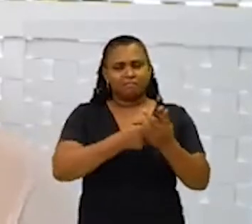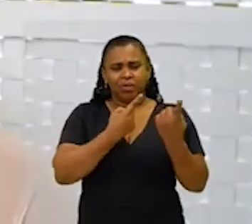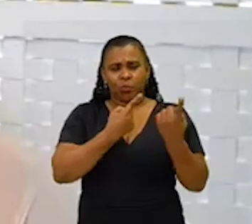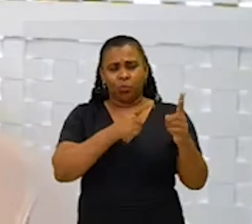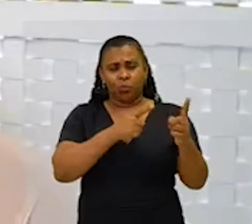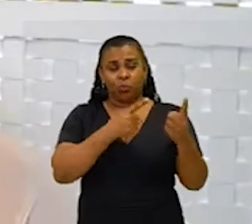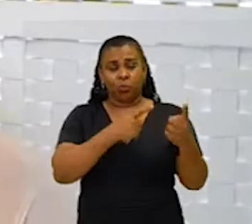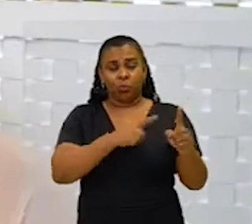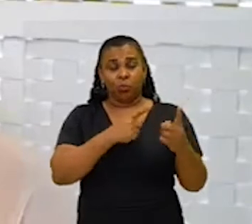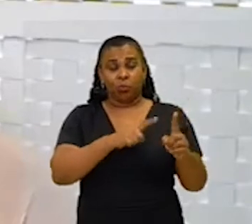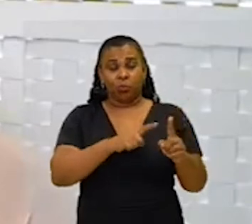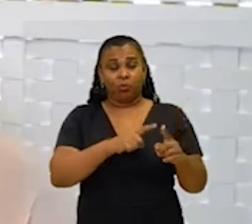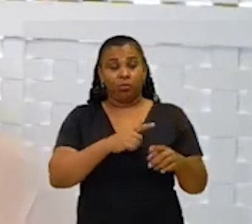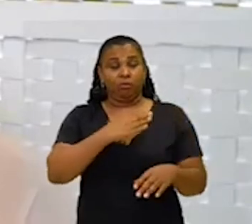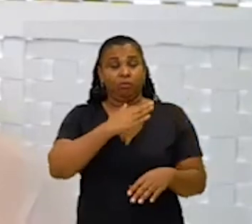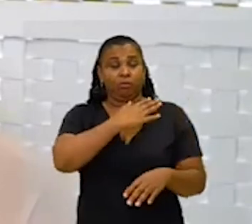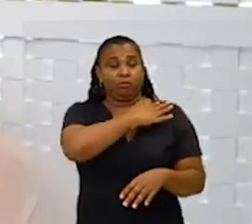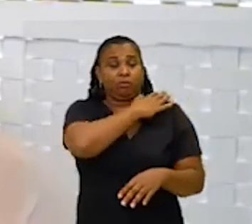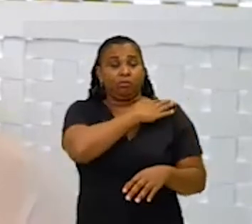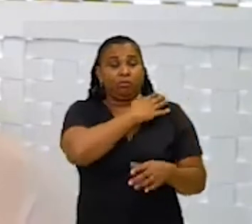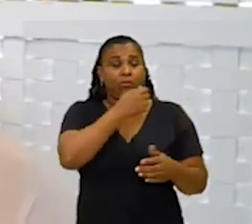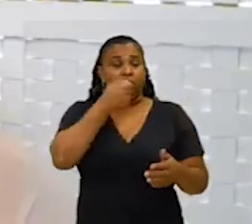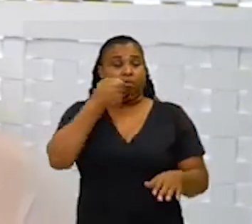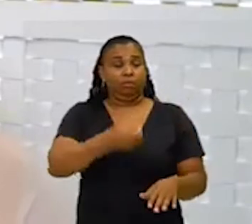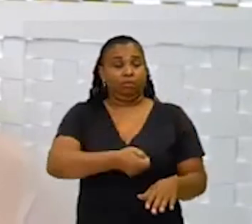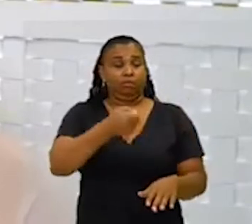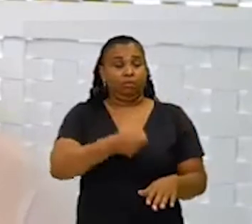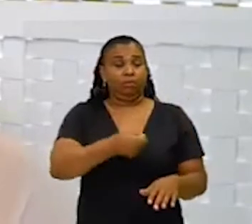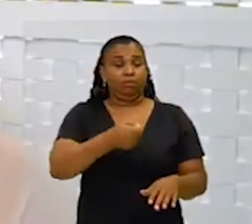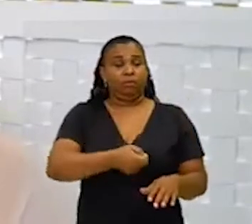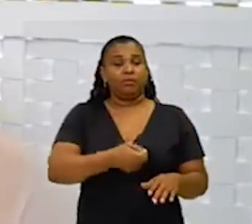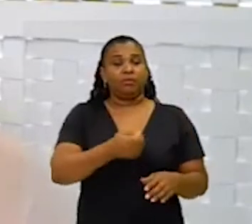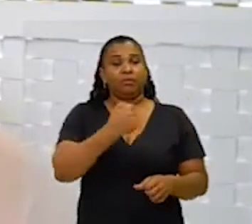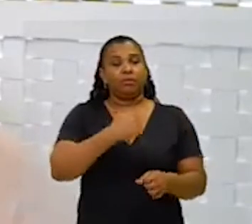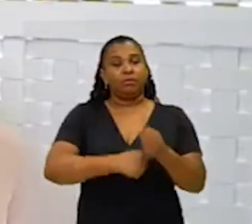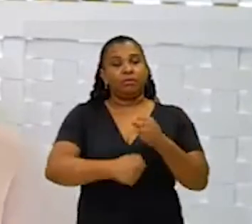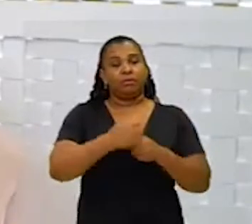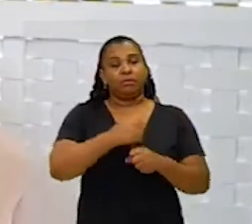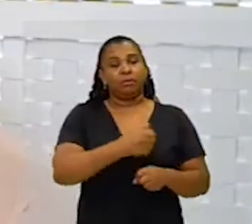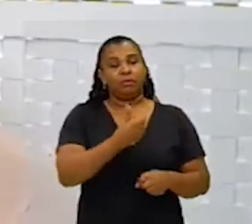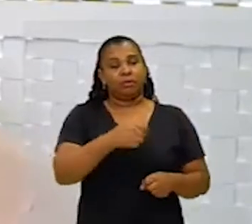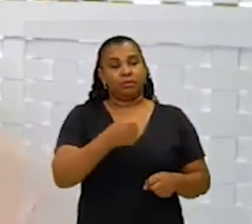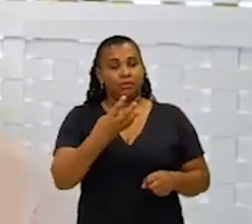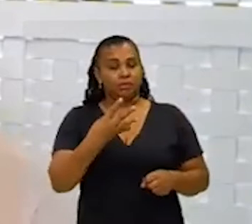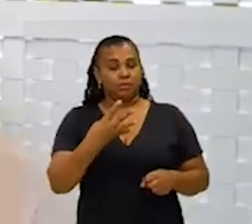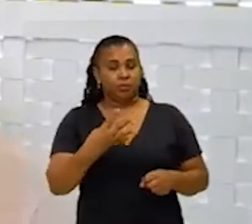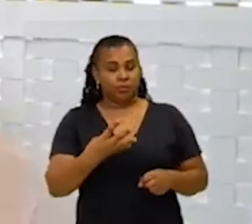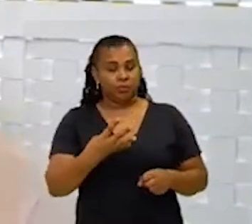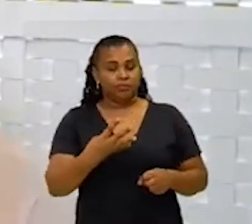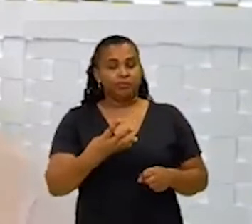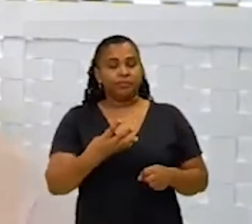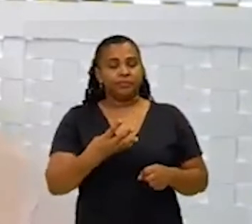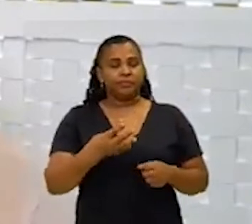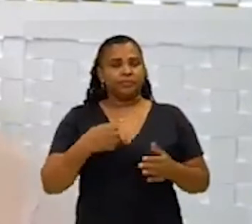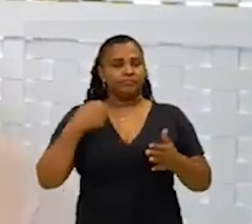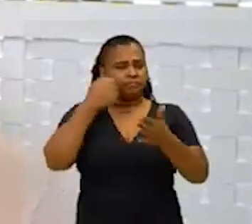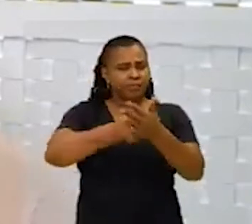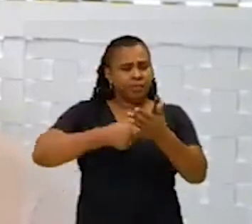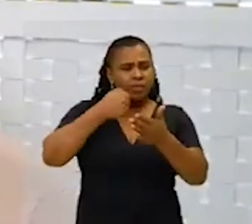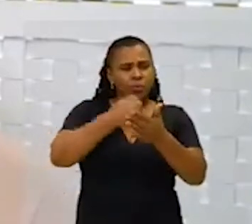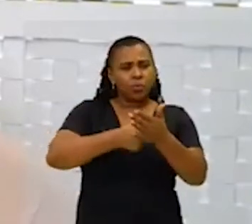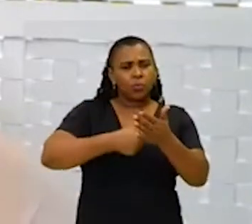militar durante o período que se iniciou em 1964 essas resistências essas lógicas de eu sou chamada